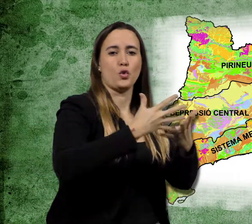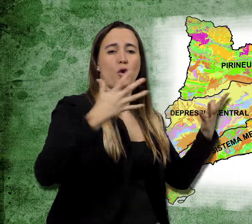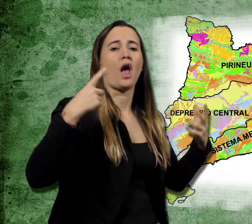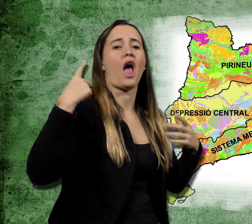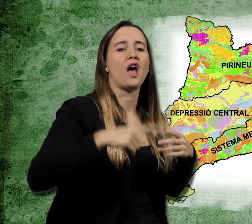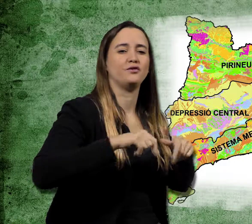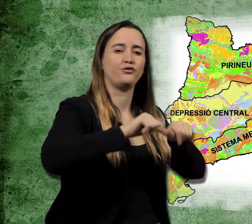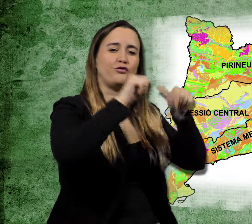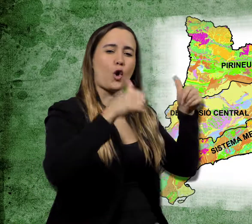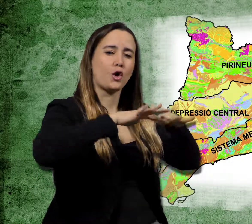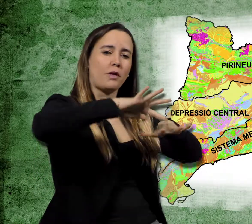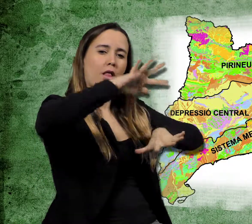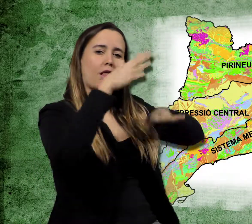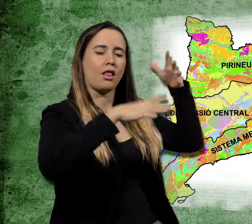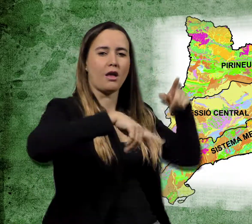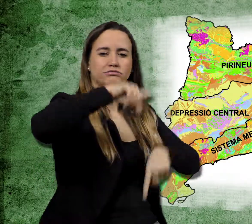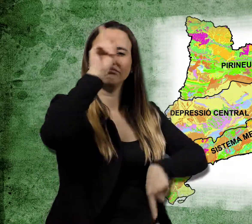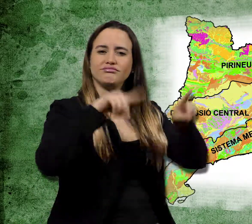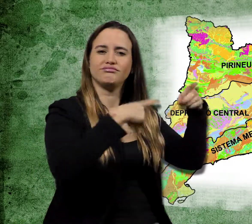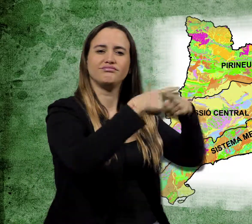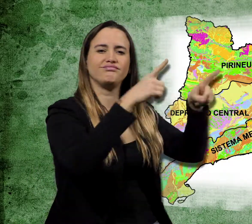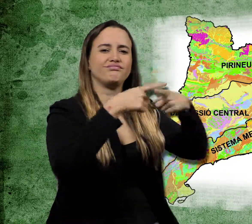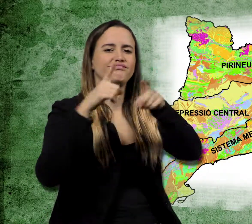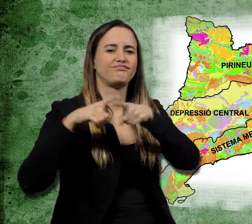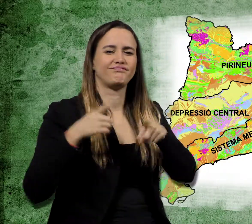Catalunya concentra una orografia molt variada i compartimentada,